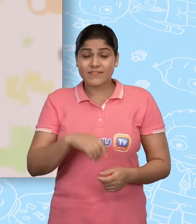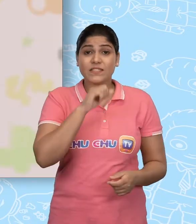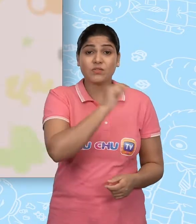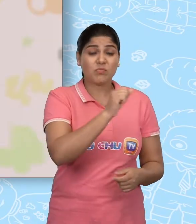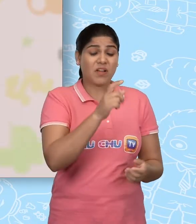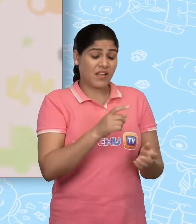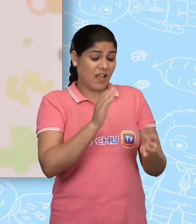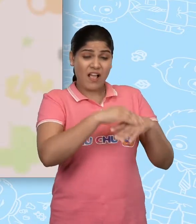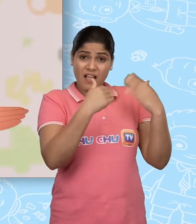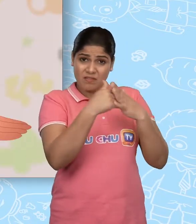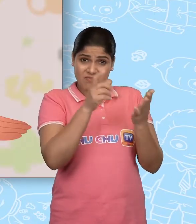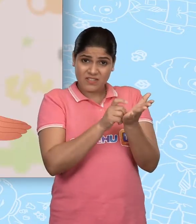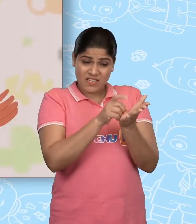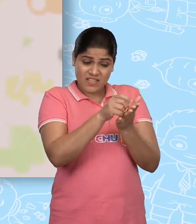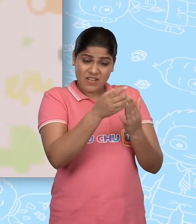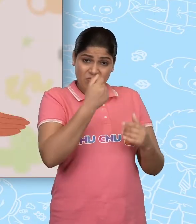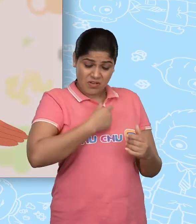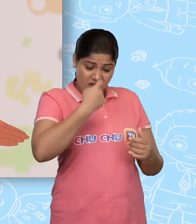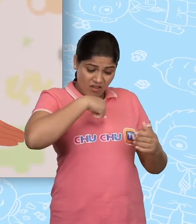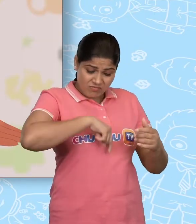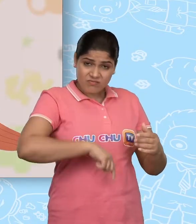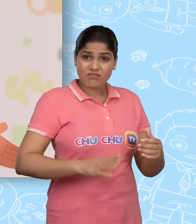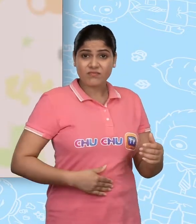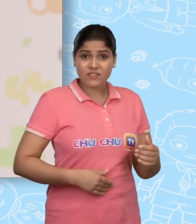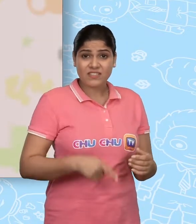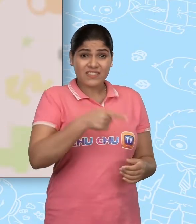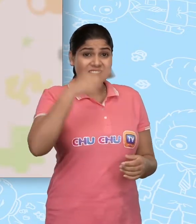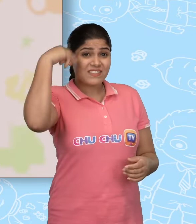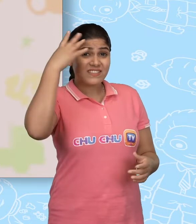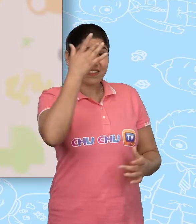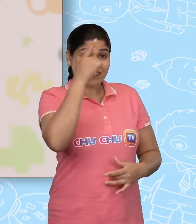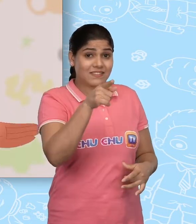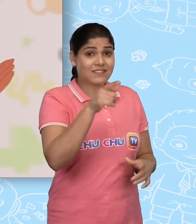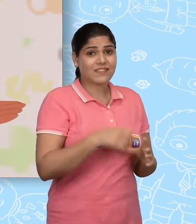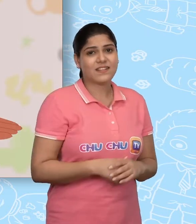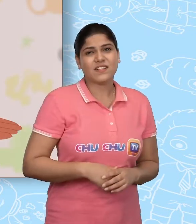तुम्हारी हाथ पर लगे कीटाणु तुम्हारे पेट पे चले गए होंगे जिससे तुम बिमार हो गई